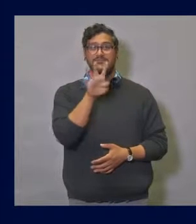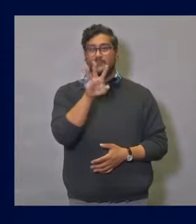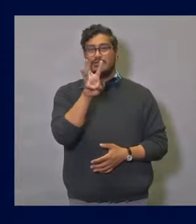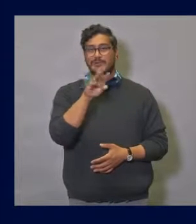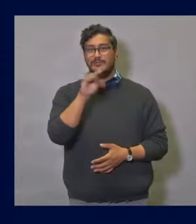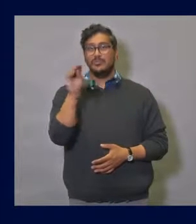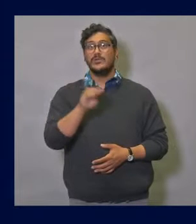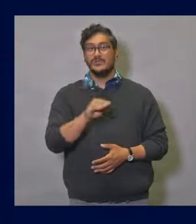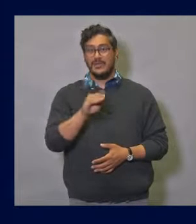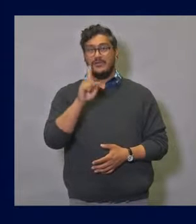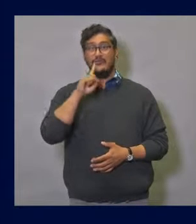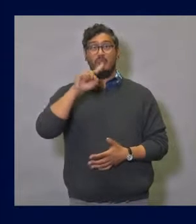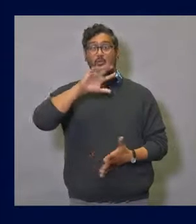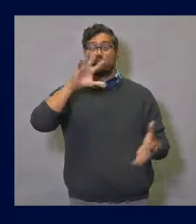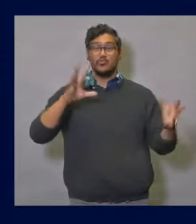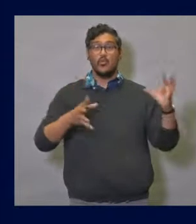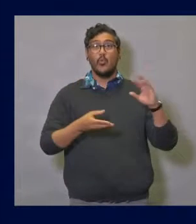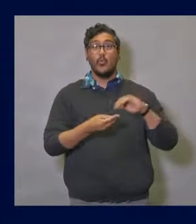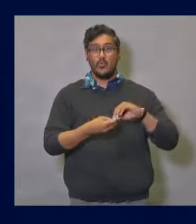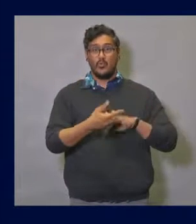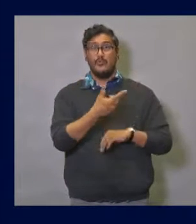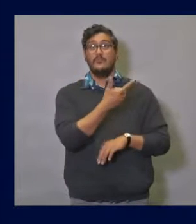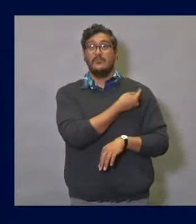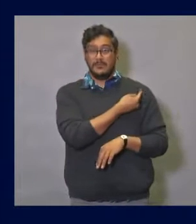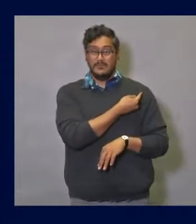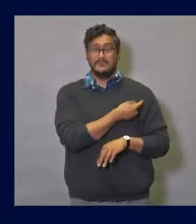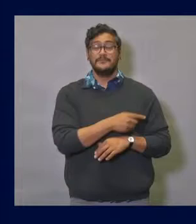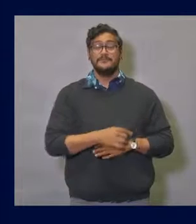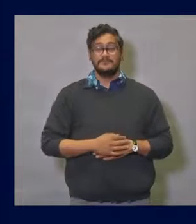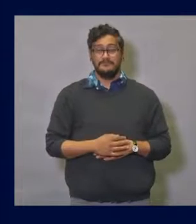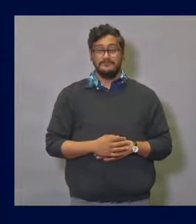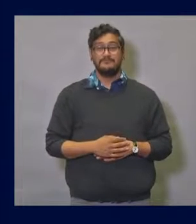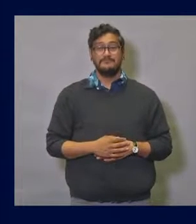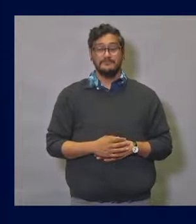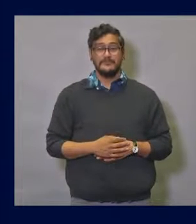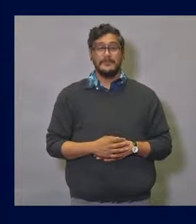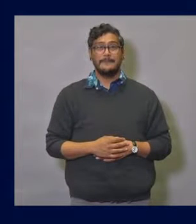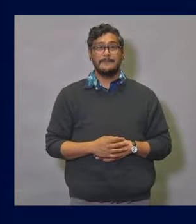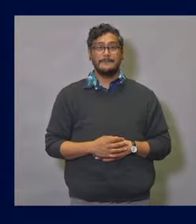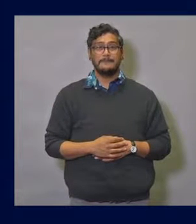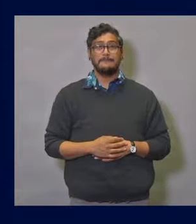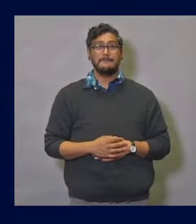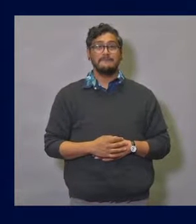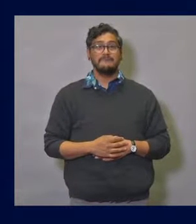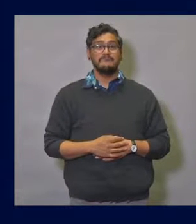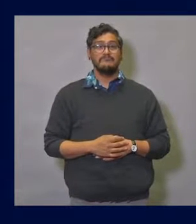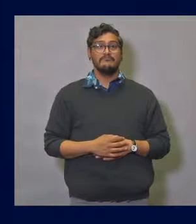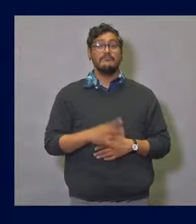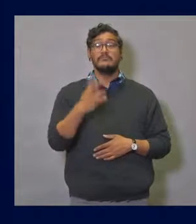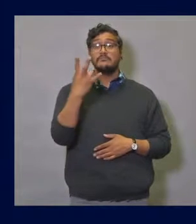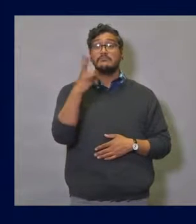POR DE ALIMENTOS Y AGRICULTURA QUE RECIBIERON LA MAYOR